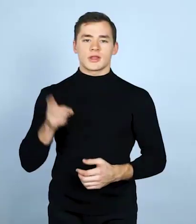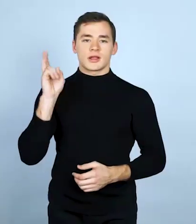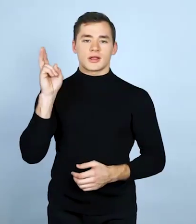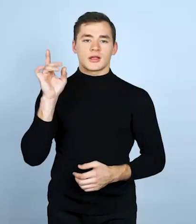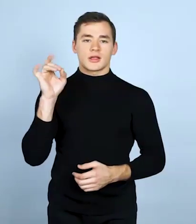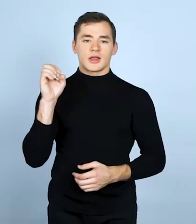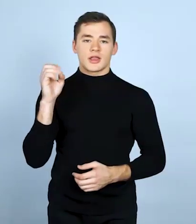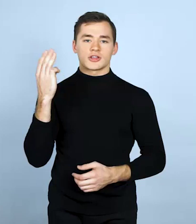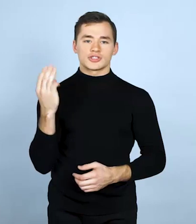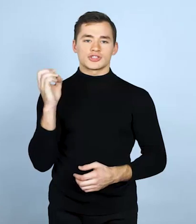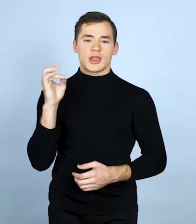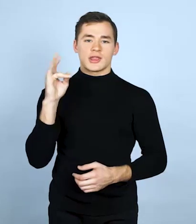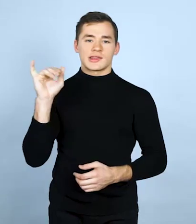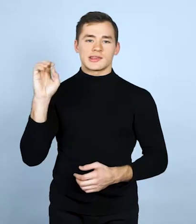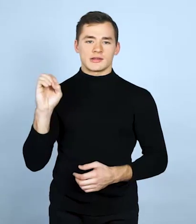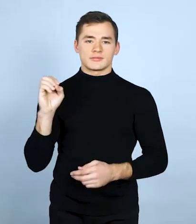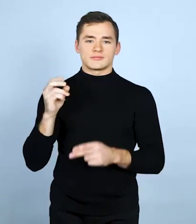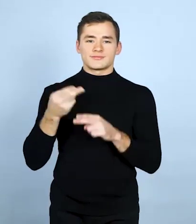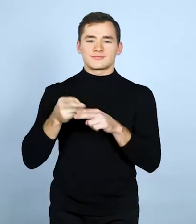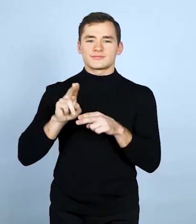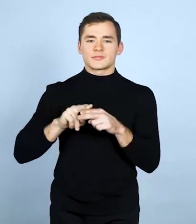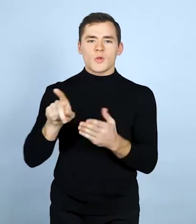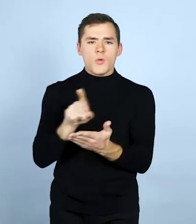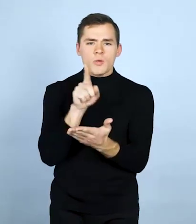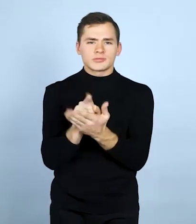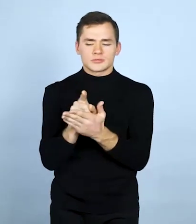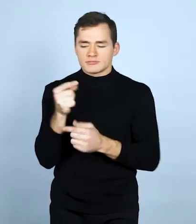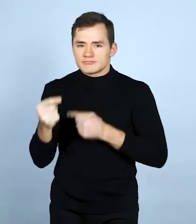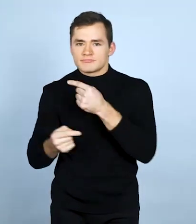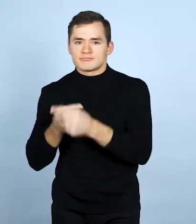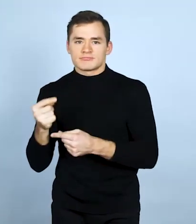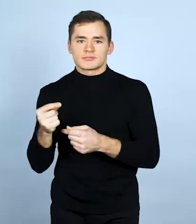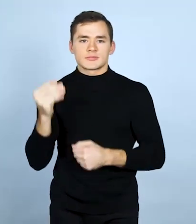Крещение - особый ритуал,